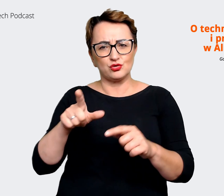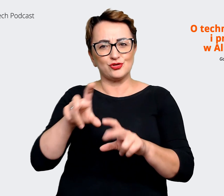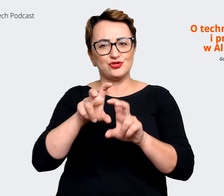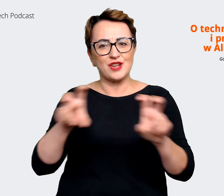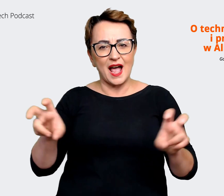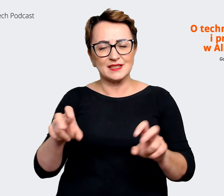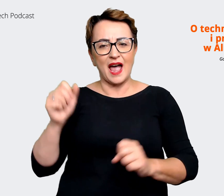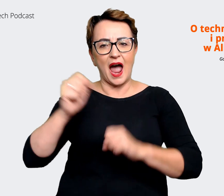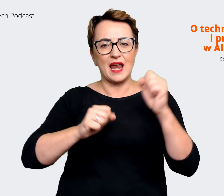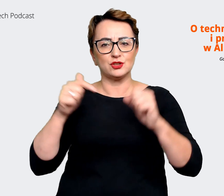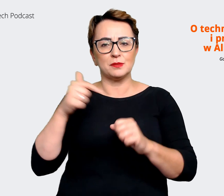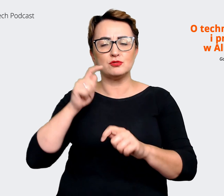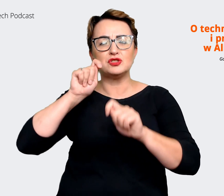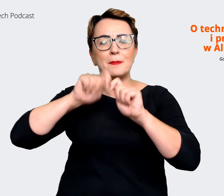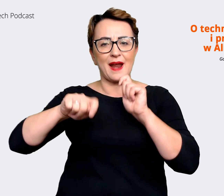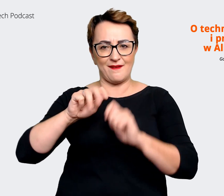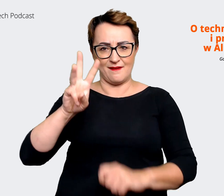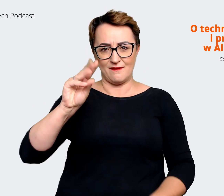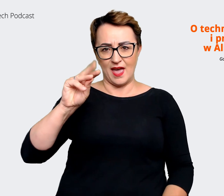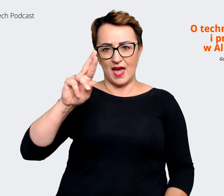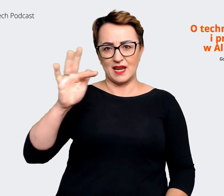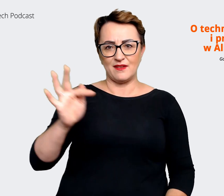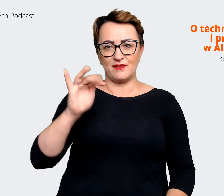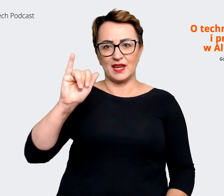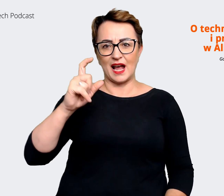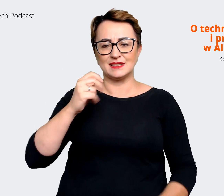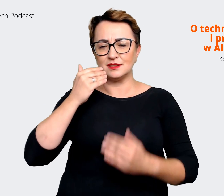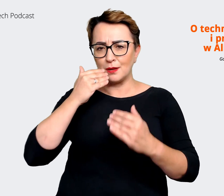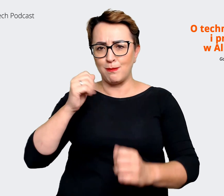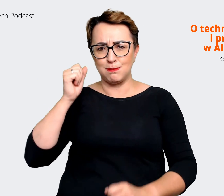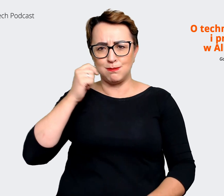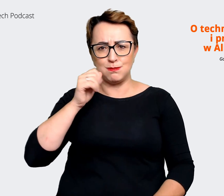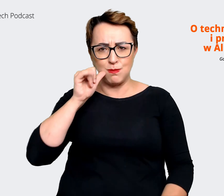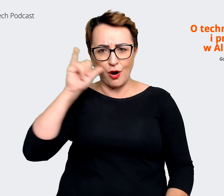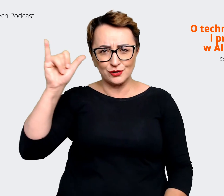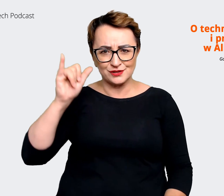było zweryfikować przy pomocy poczty. Mariusz: Chyba mam gdzieś ten list.